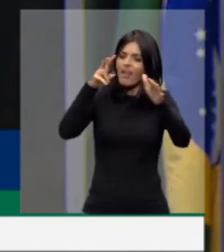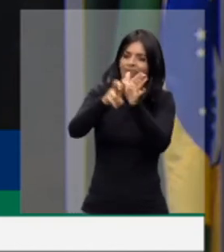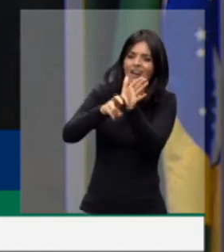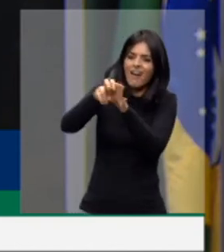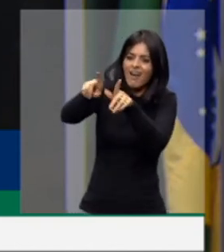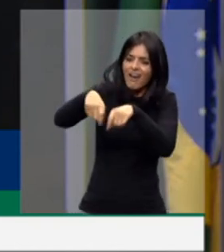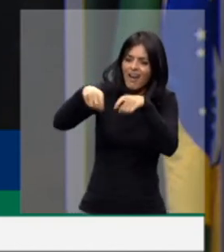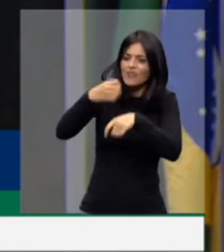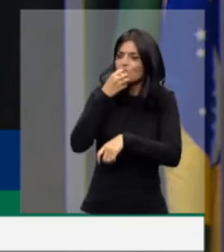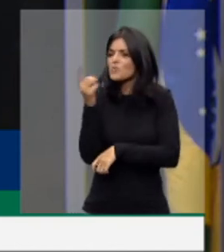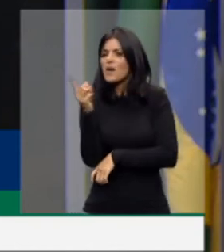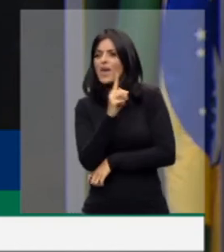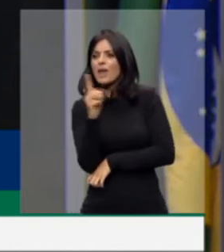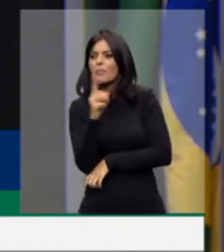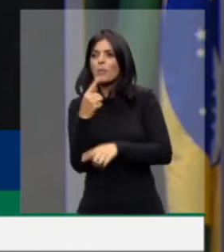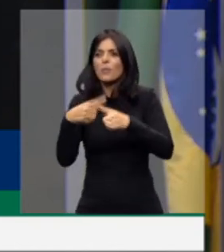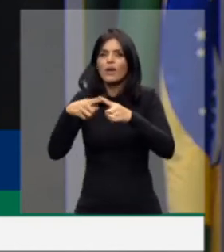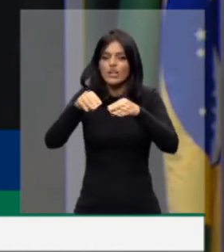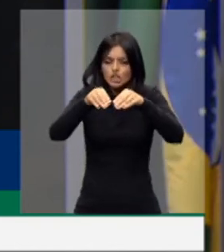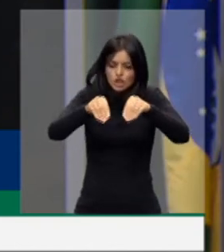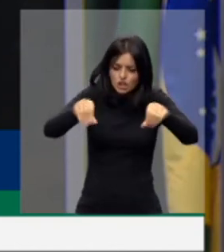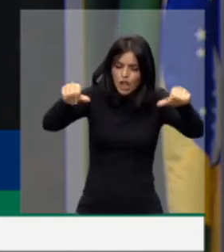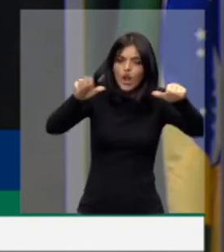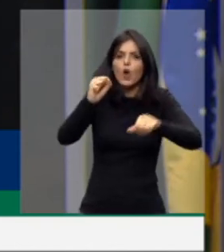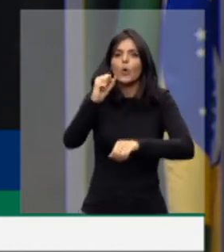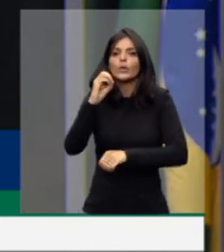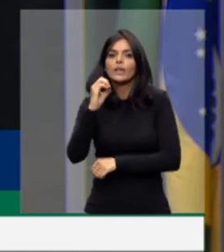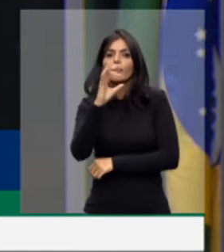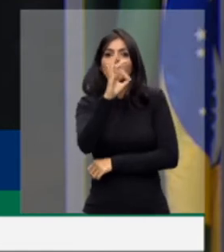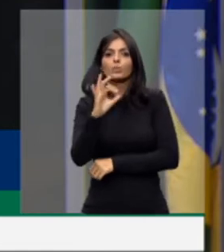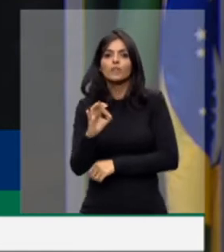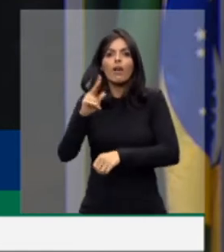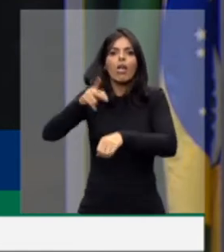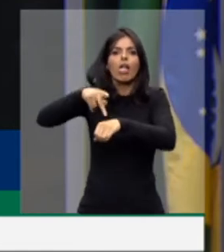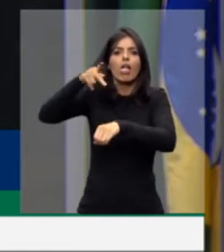GERADOS NO NORDESTE. É ESSA TRANSFORMAÇÃO. É AQUELA TERRA QUE NÃO SERVIU PARA AGRICULTURA, PORQUE O SOL DO